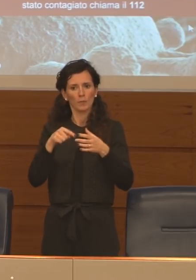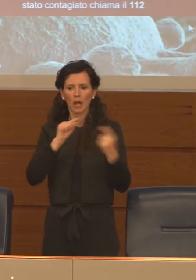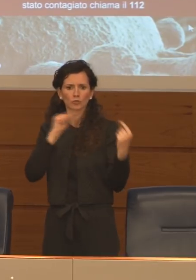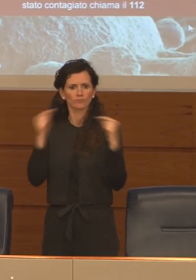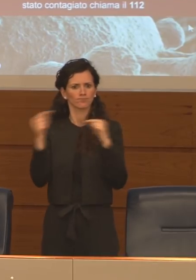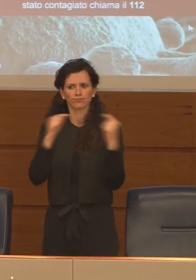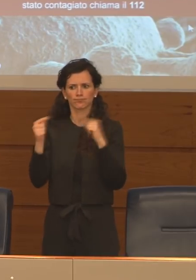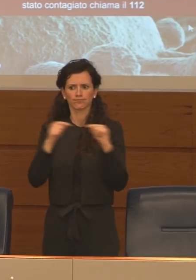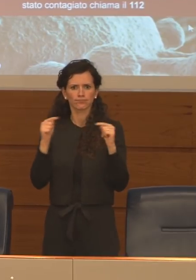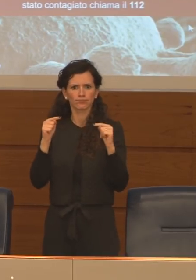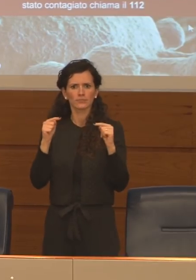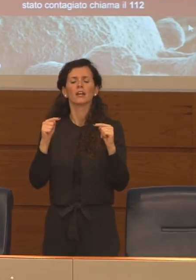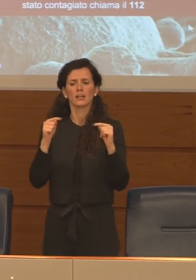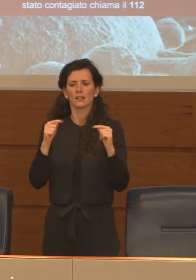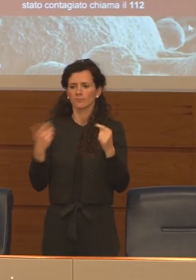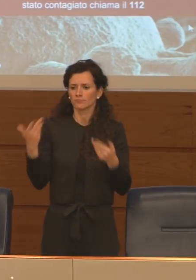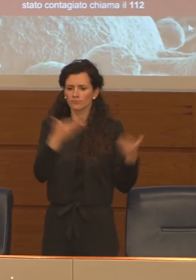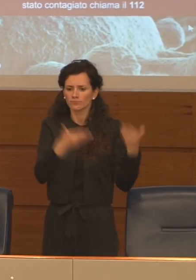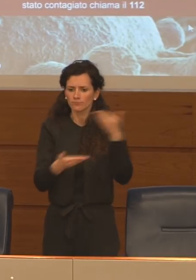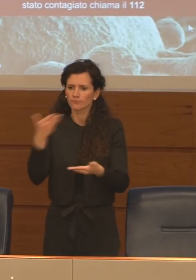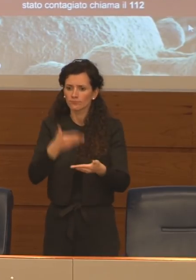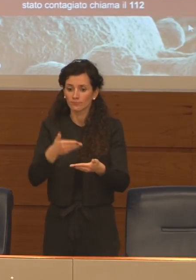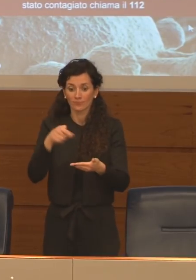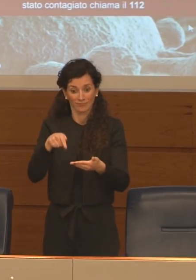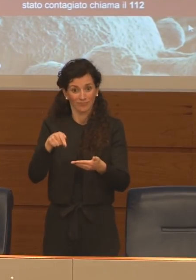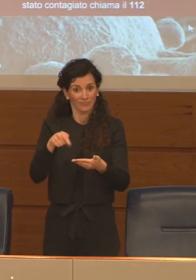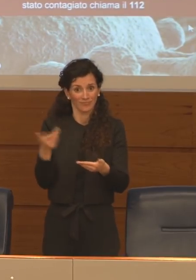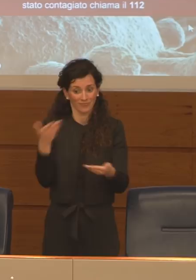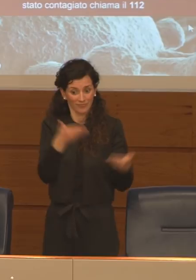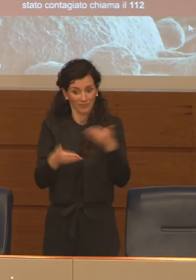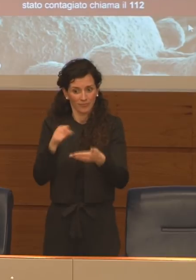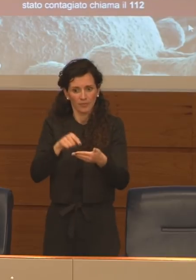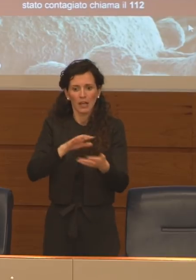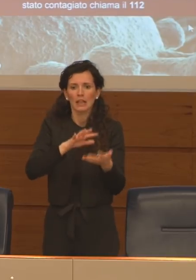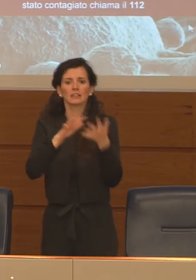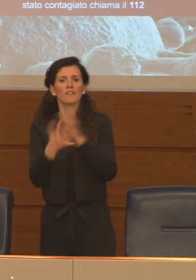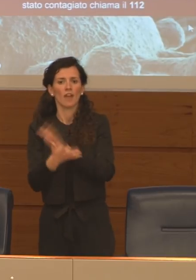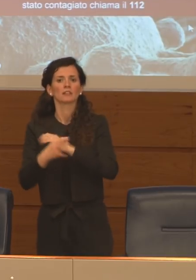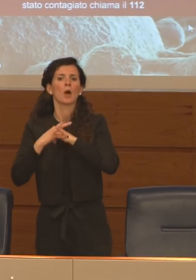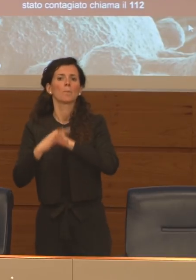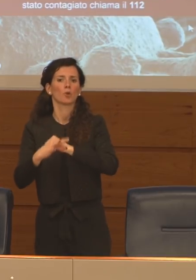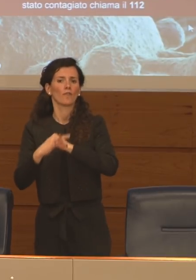questi pareri poi vengono tradotti in provvedimenti dal Ministro,